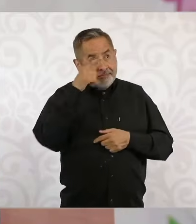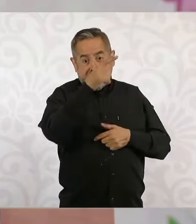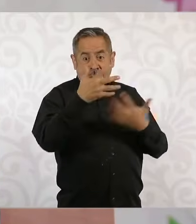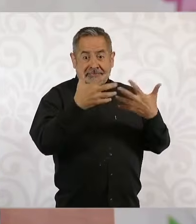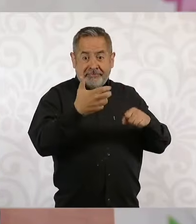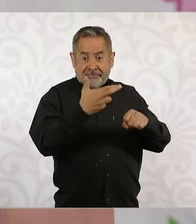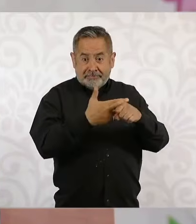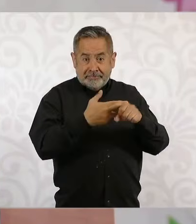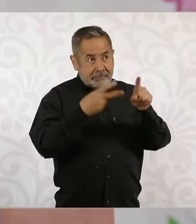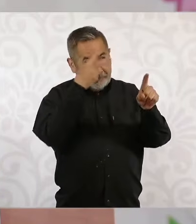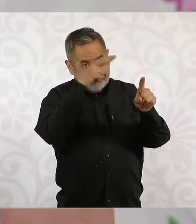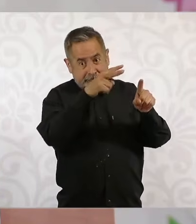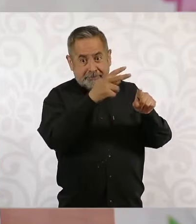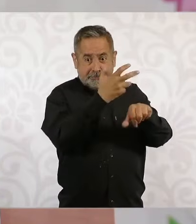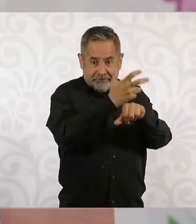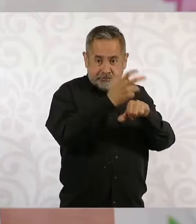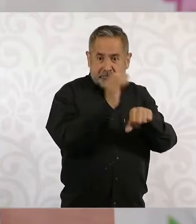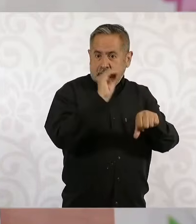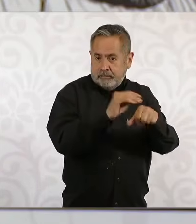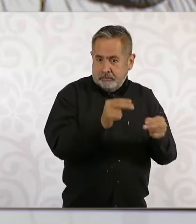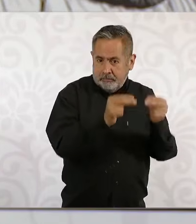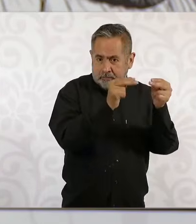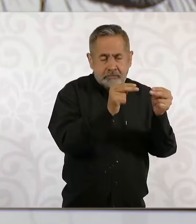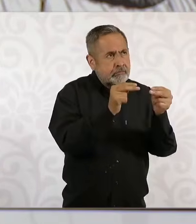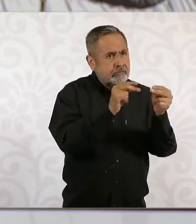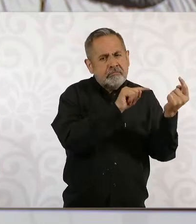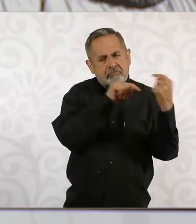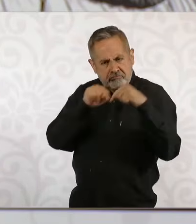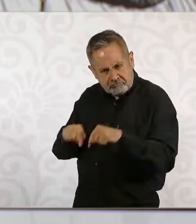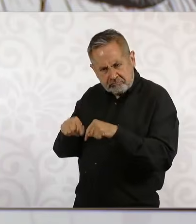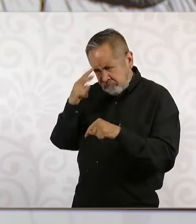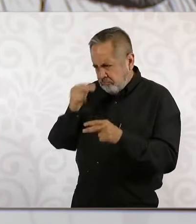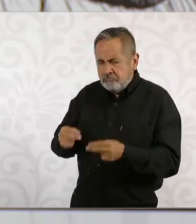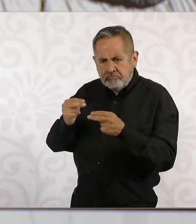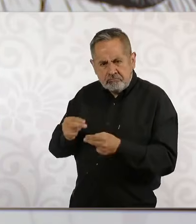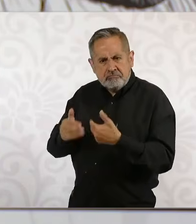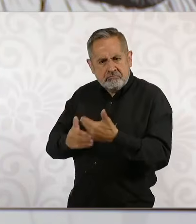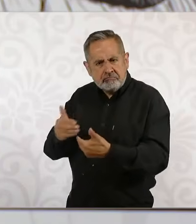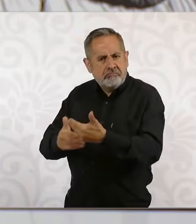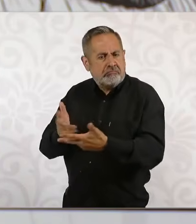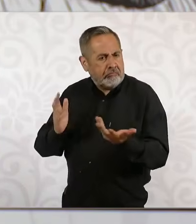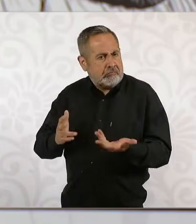eh mexicanoestadounidenses inviertan en México. Entonces, creó distintos esquemas con nacional